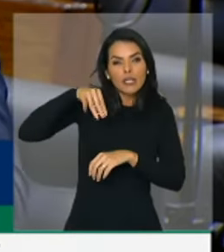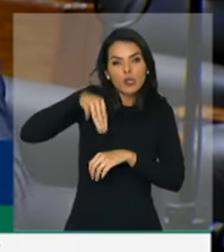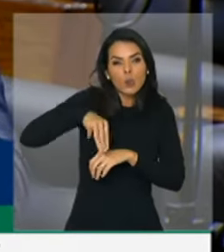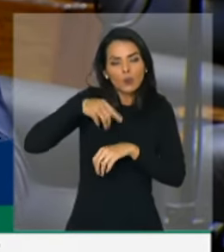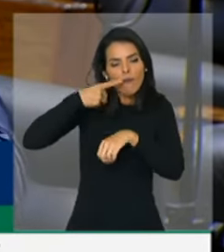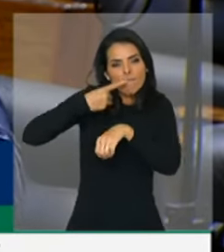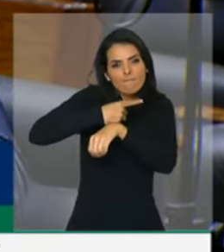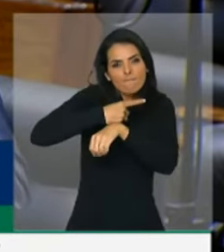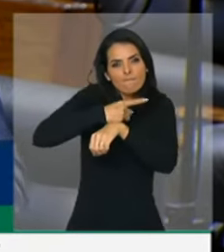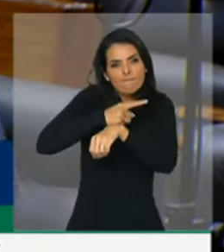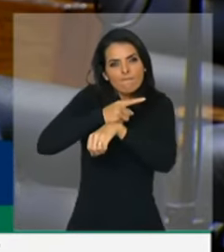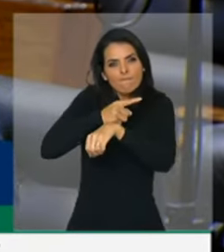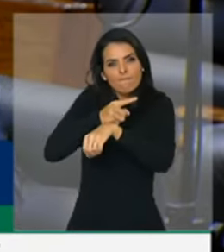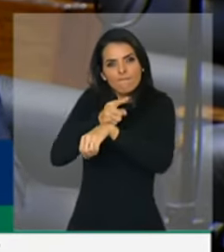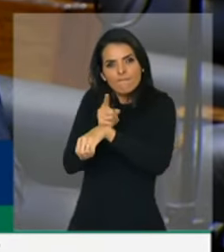QUE ESTÁ SEM ACESSO A MEDICINA DE QUALIDADE, A